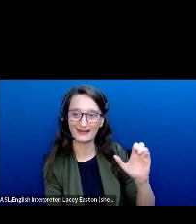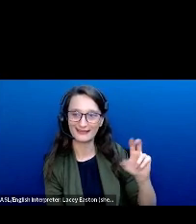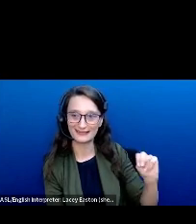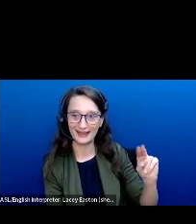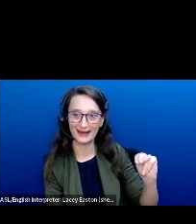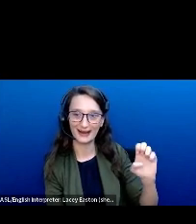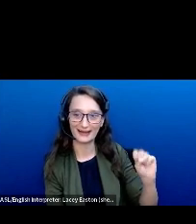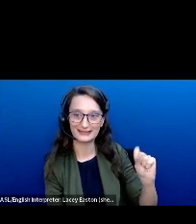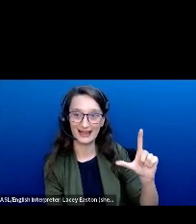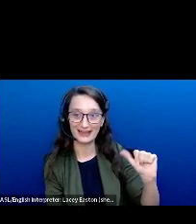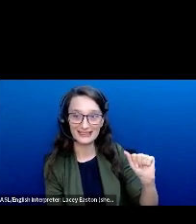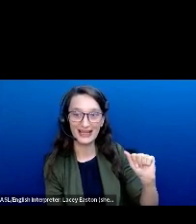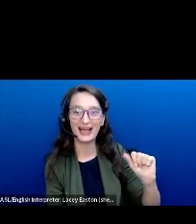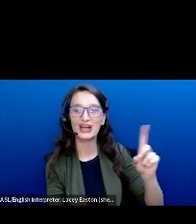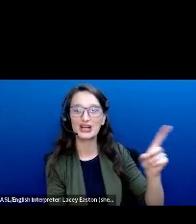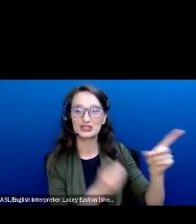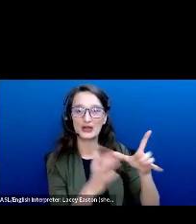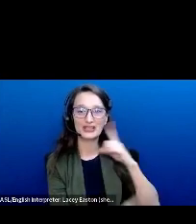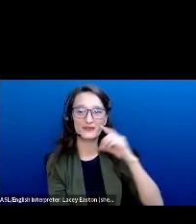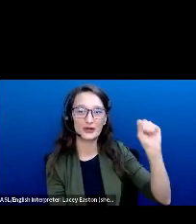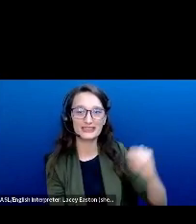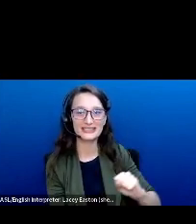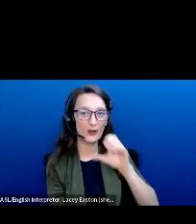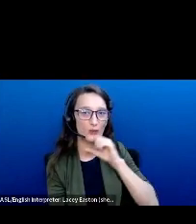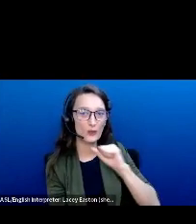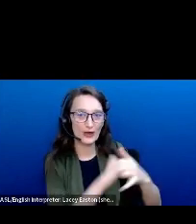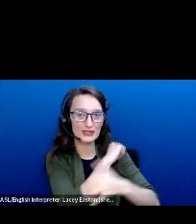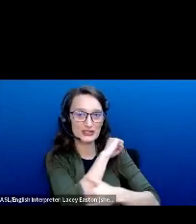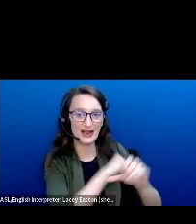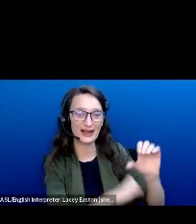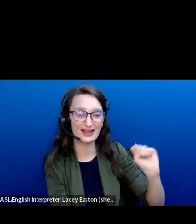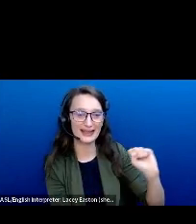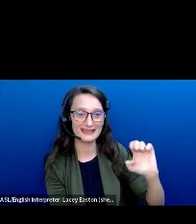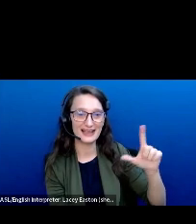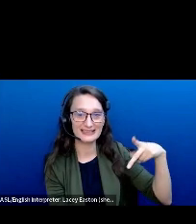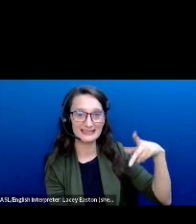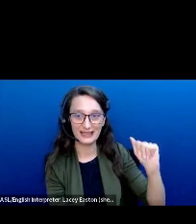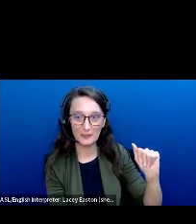y a Julie Macias, coordinadora de SELPA del oeste del condado, quienes brindarán una presentación general